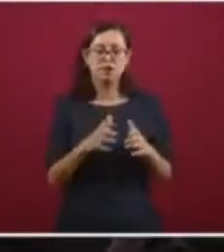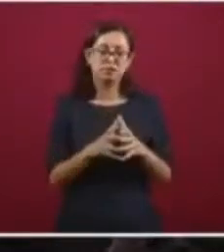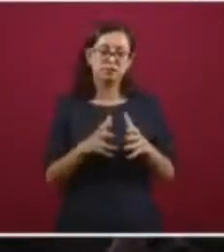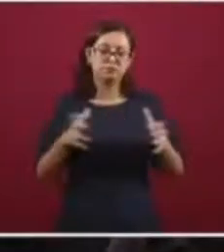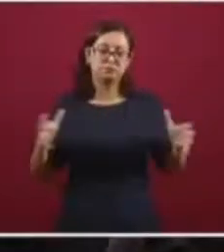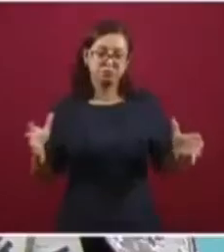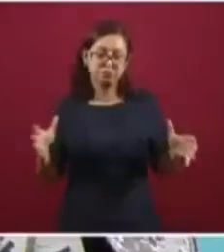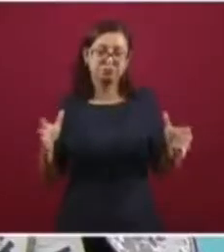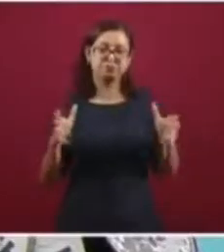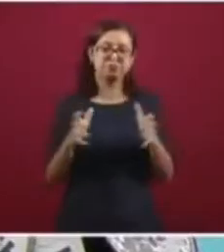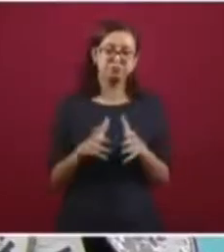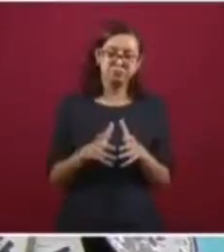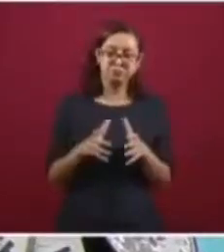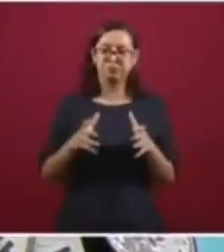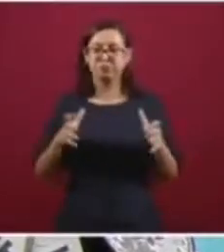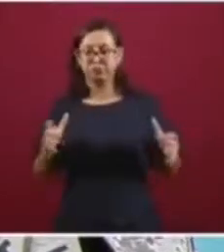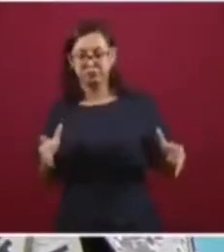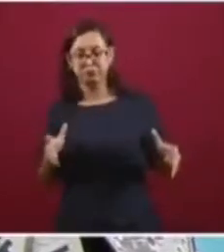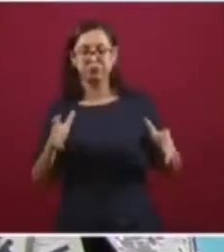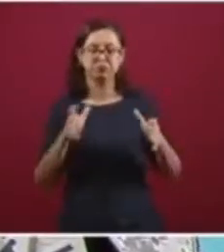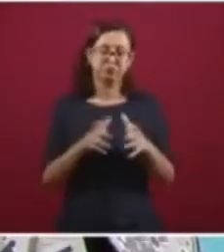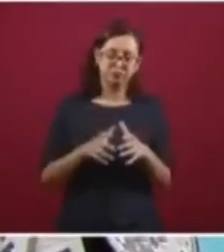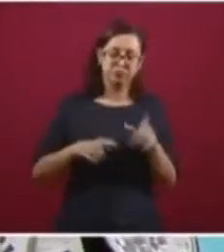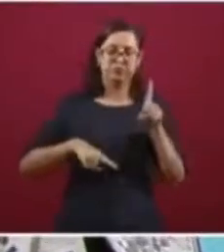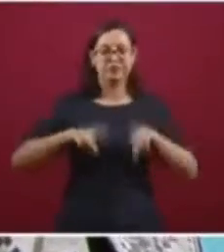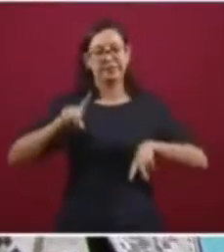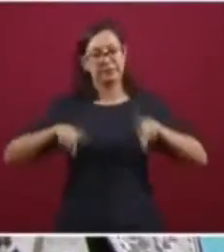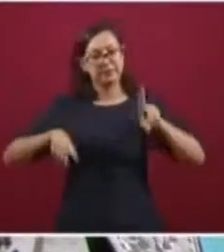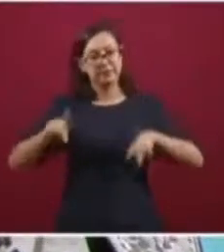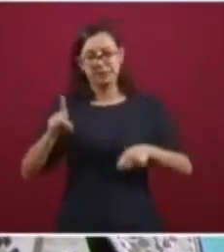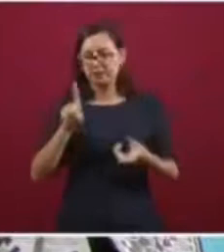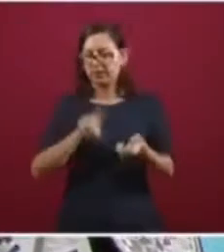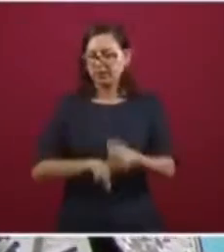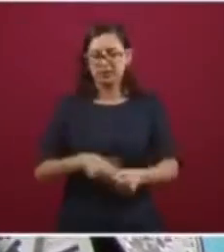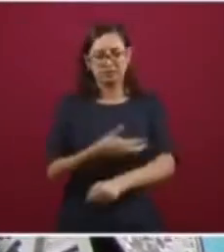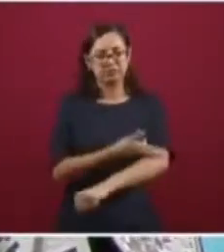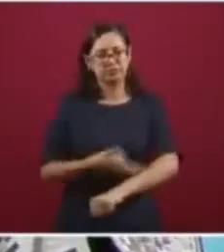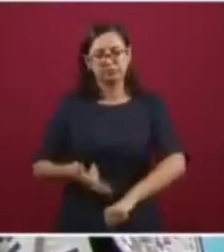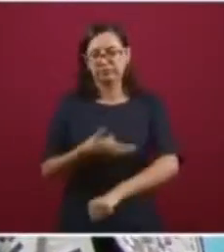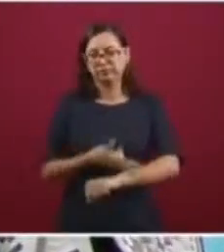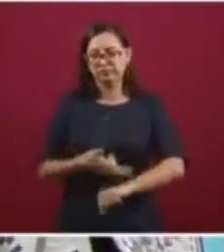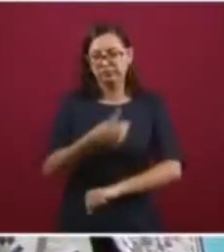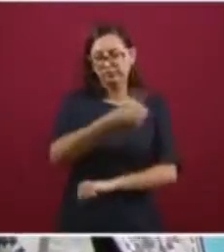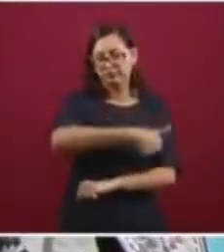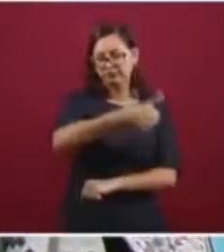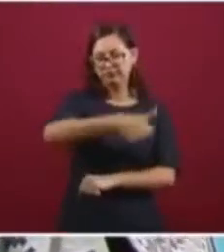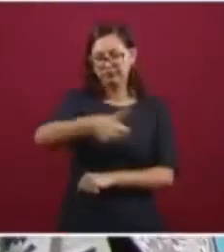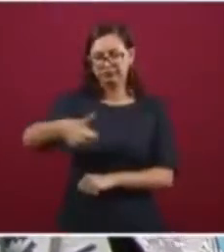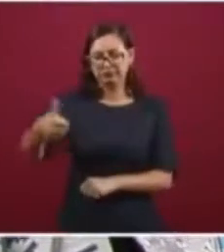en cuanto al personal realmente operativo debido a las funciones que cada unidad debe de realizar.